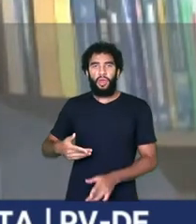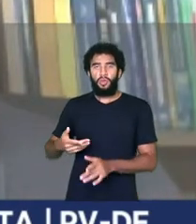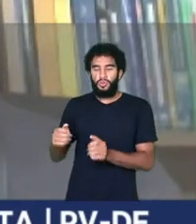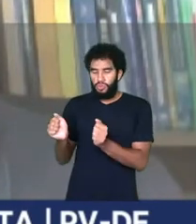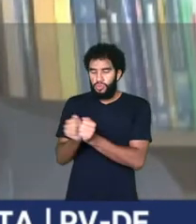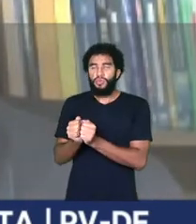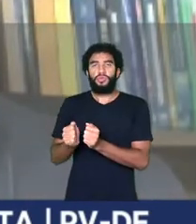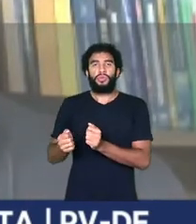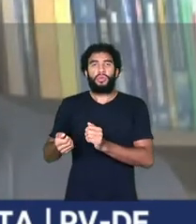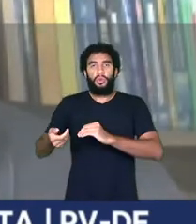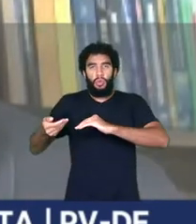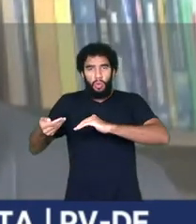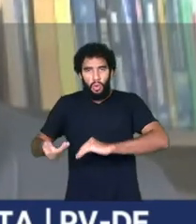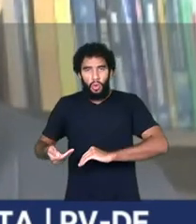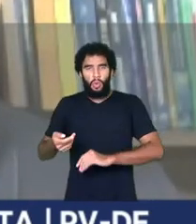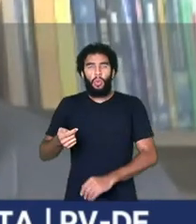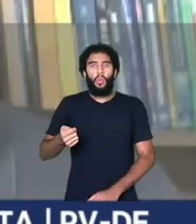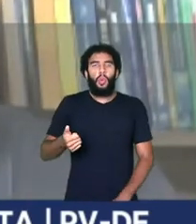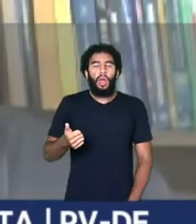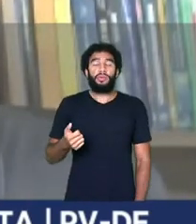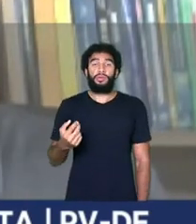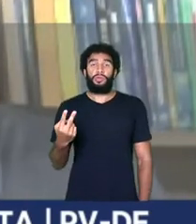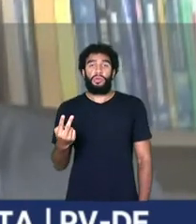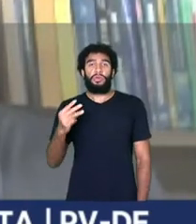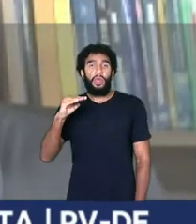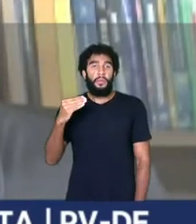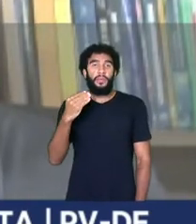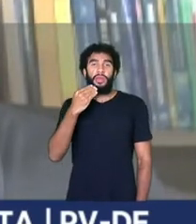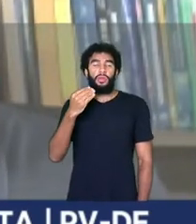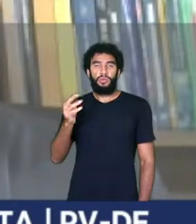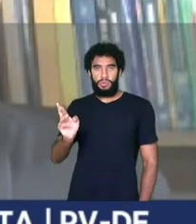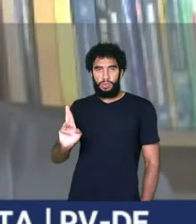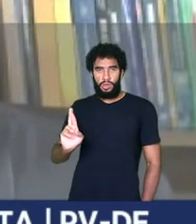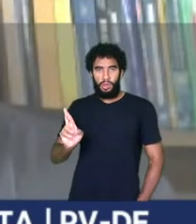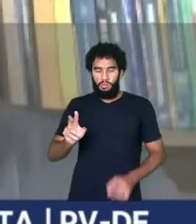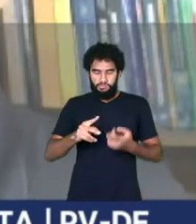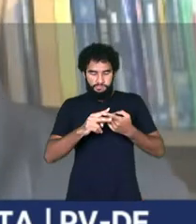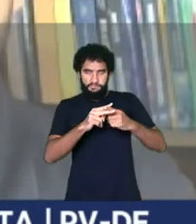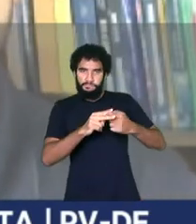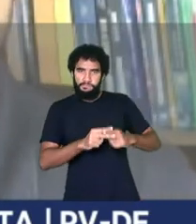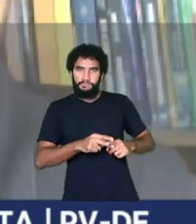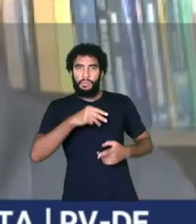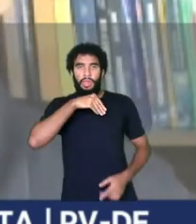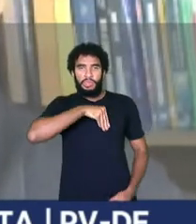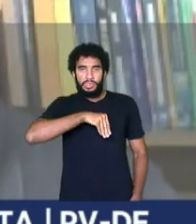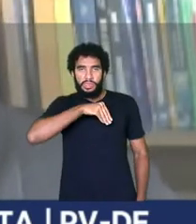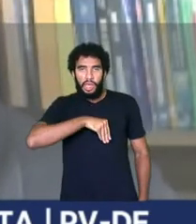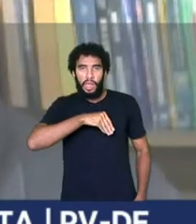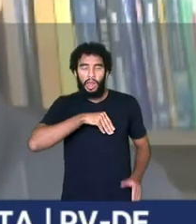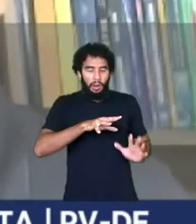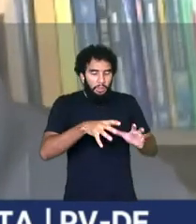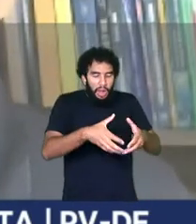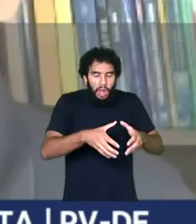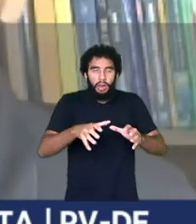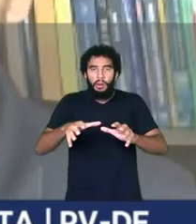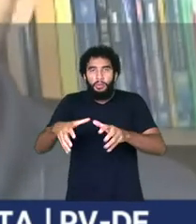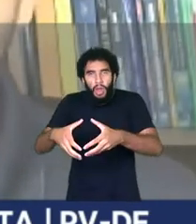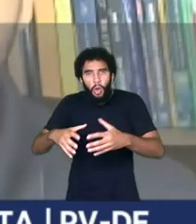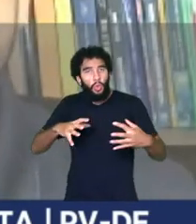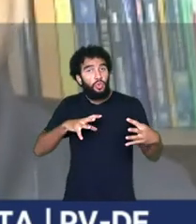NO CONGRESSO UMA RESERVA DE QUASE 2 BILHÕES DE REAIS PARA REAJUSTAR OS SALÁRIOS ESPECÍ